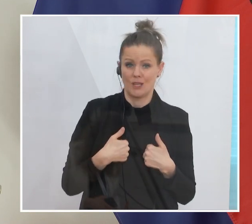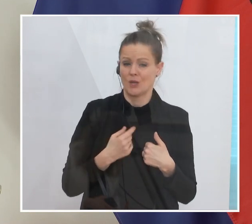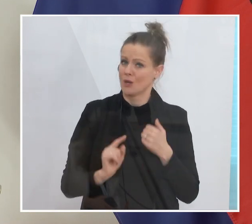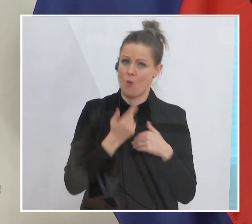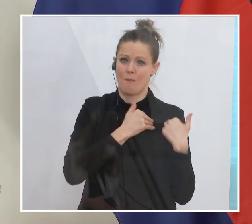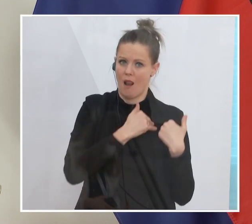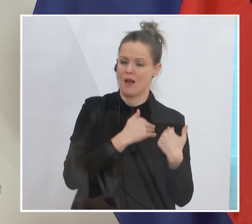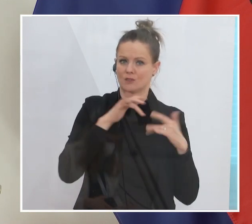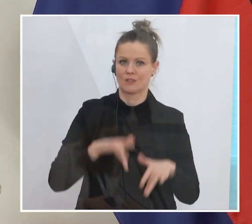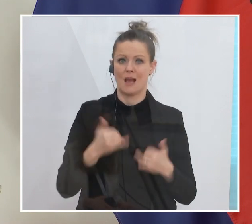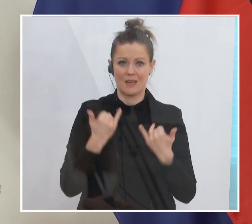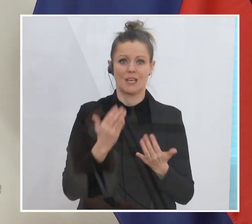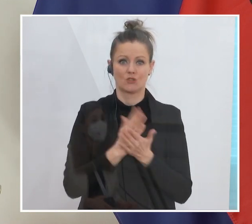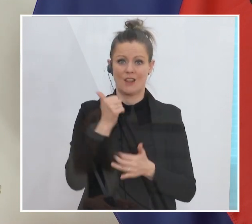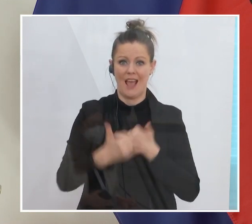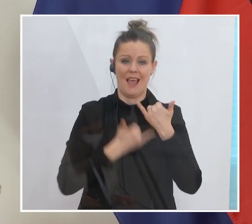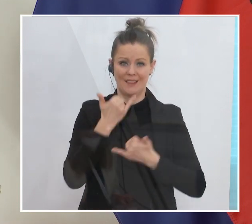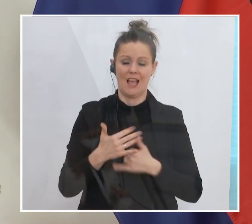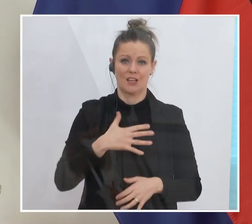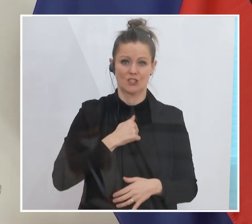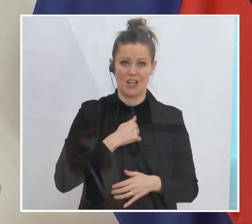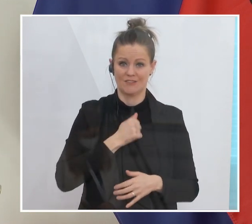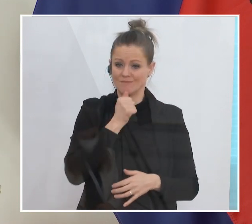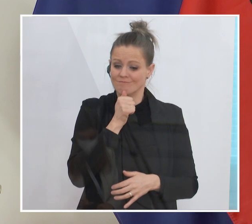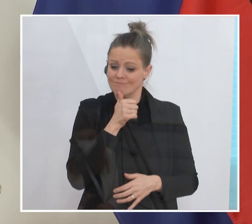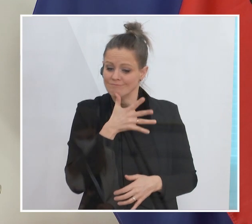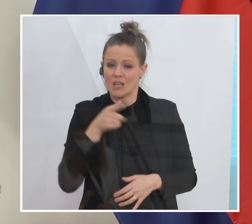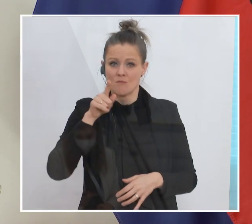aber wir haben jetzt schon ein Jahr geschafft, und wir werden die letzten Monate und damit auch